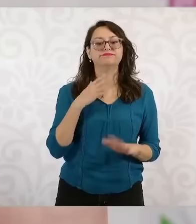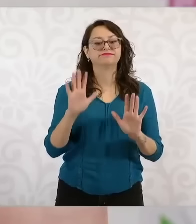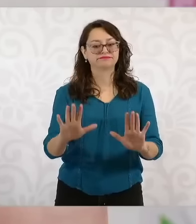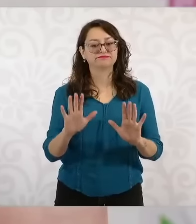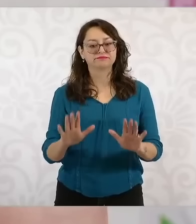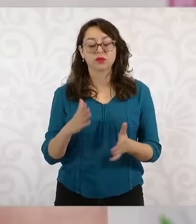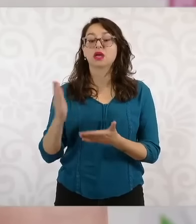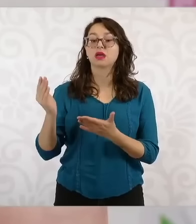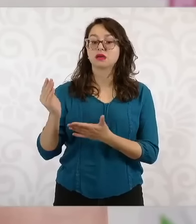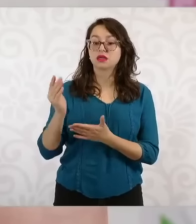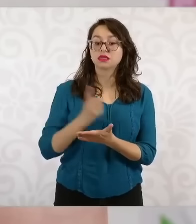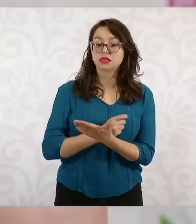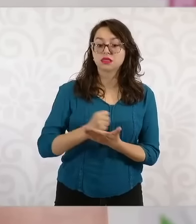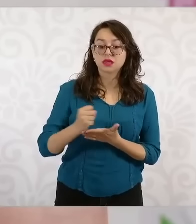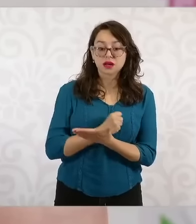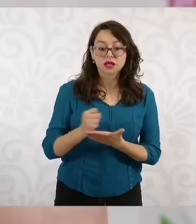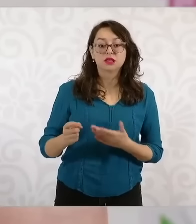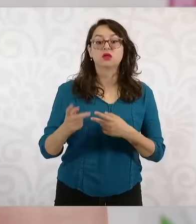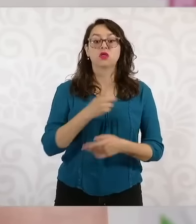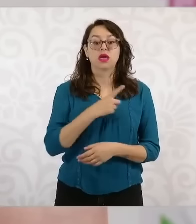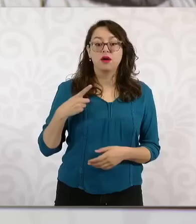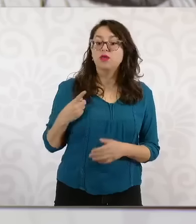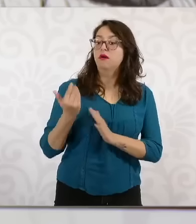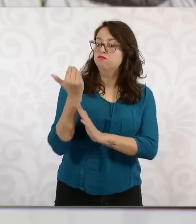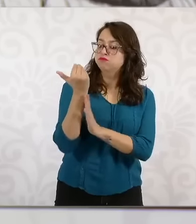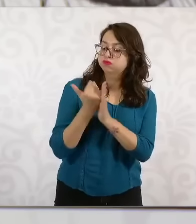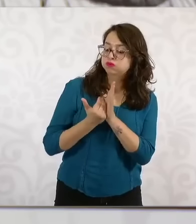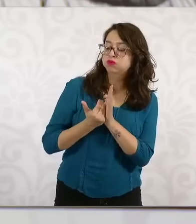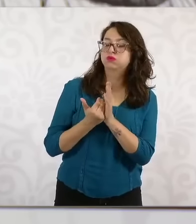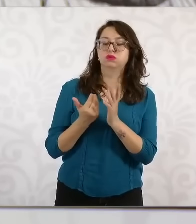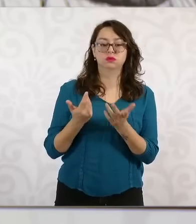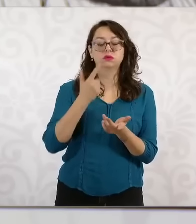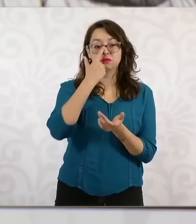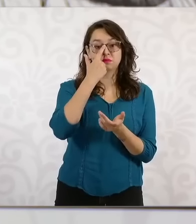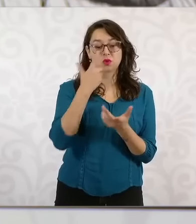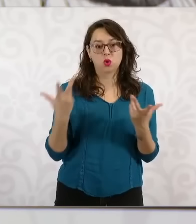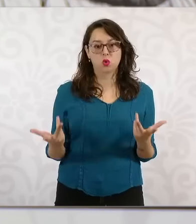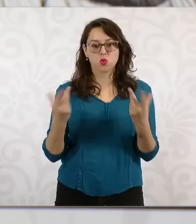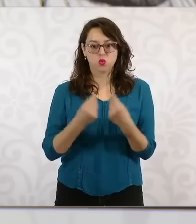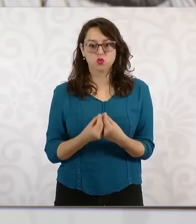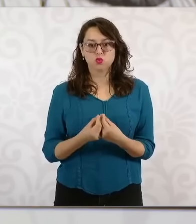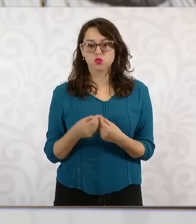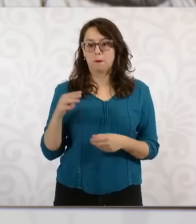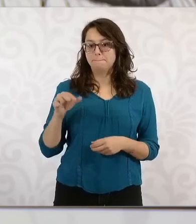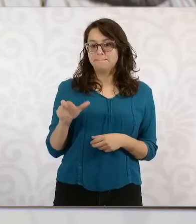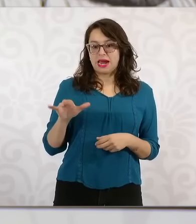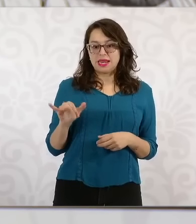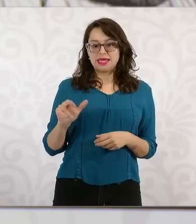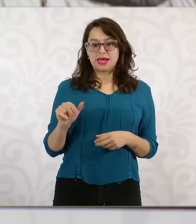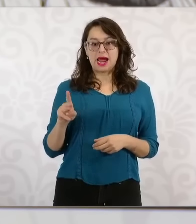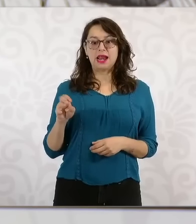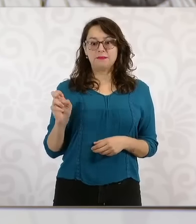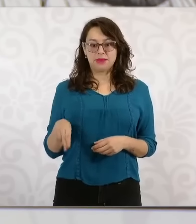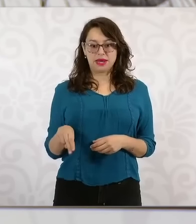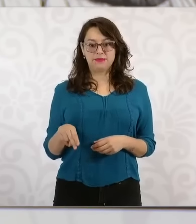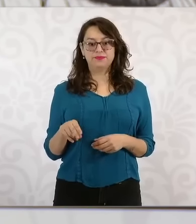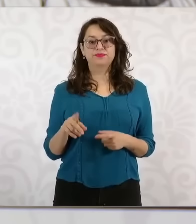sus deudas de manera muy importante y es un trabajo coordinado de Mari Carmen Bonilla,